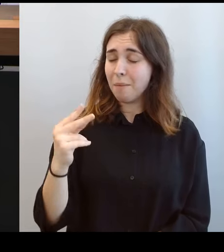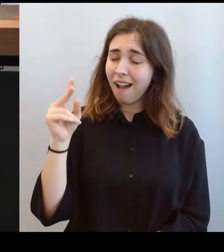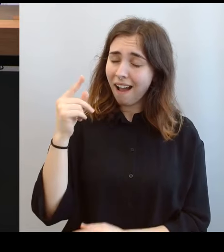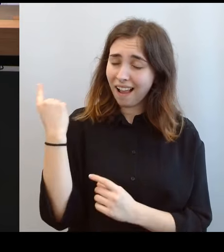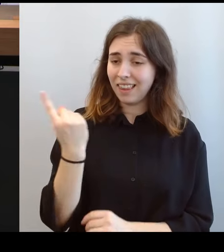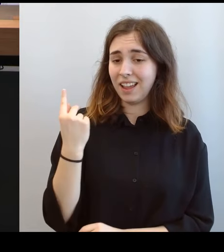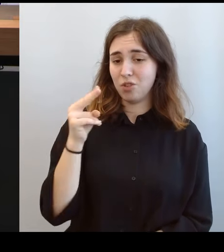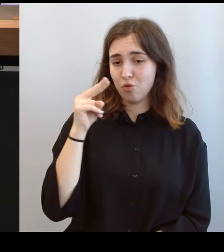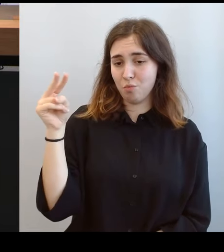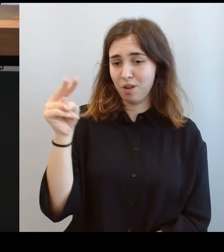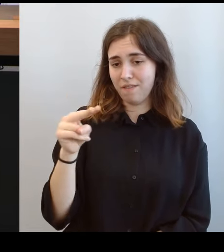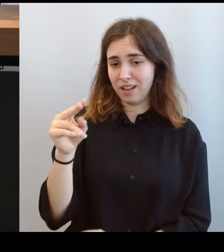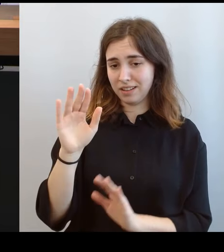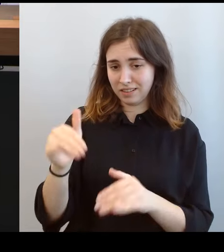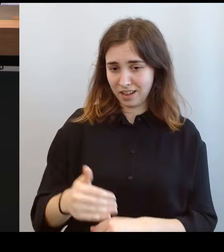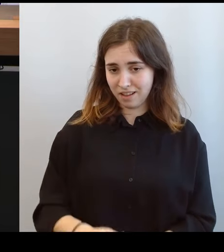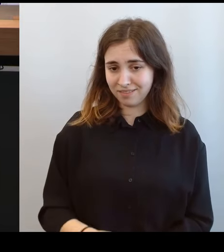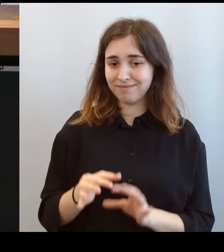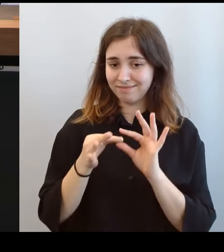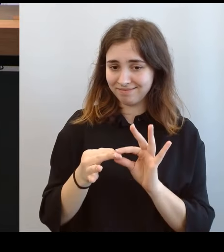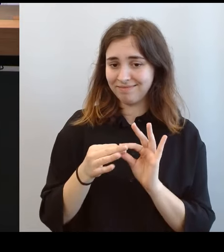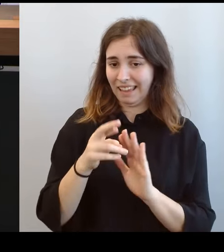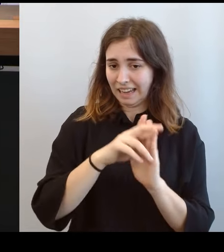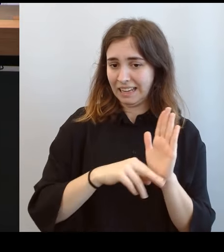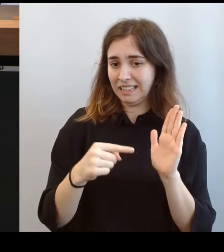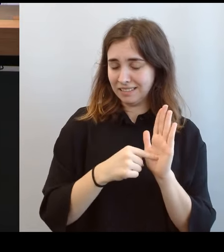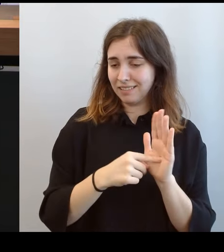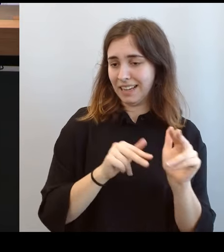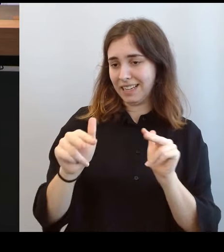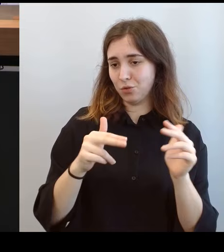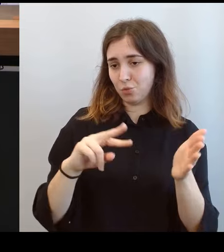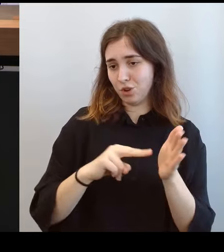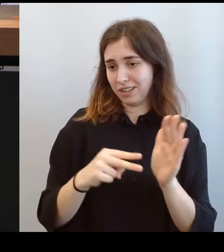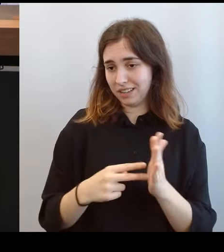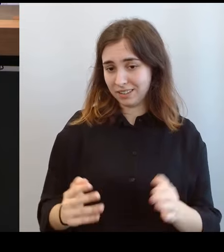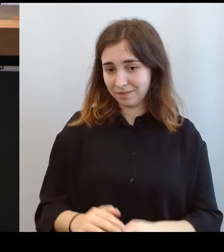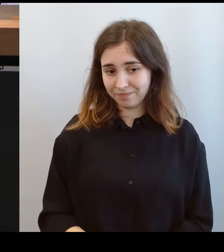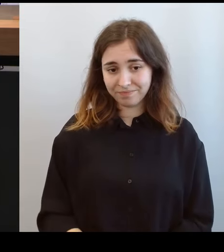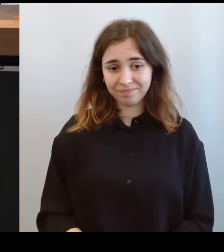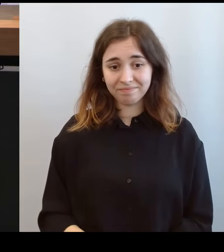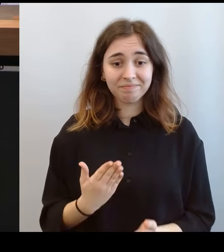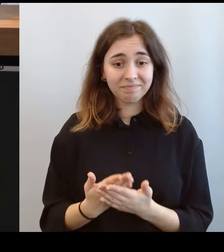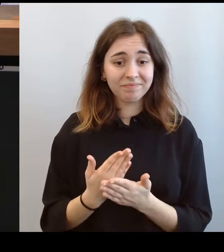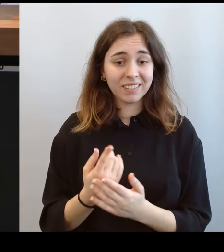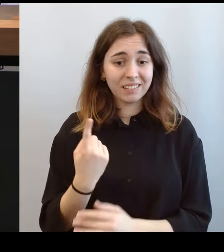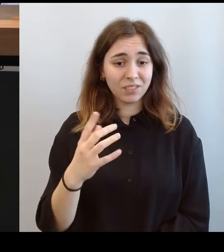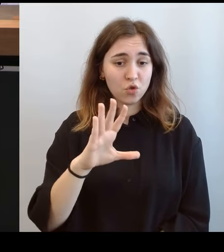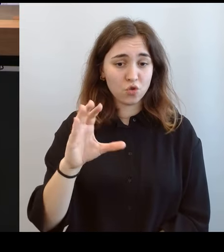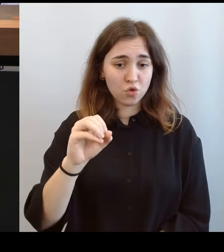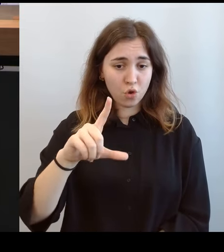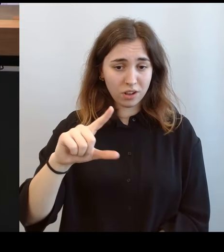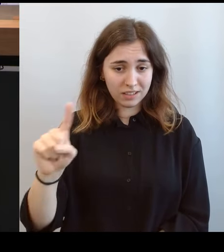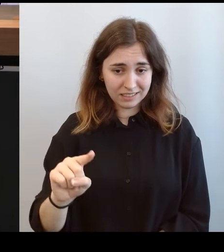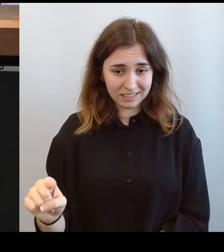Ich hoffe, dass Sie, anders als Bundeskanzler Scholz, niemals zu diesem Instrument werden greifen müssen, sondern dass das